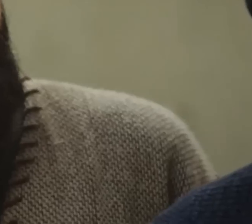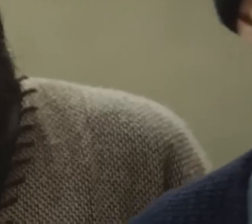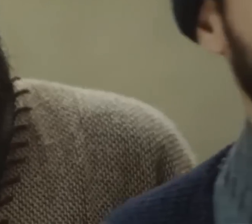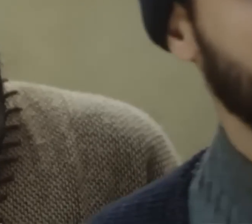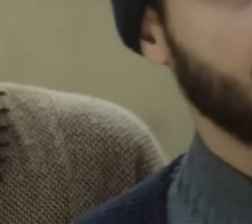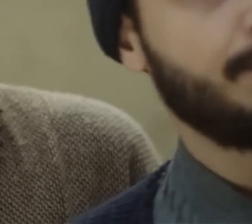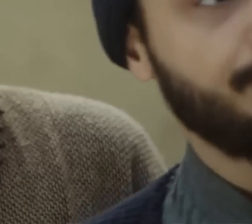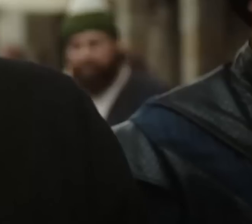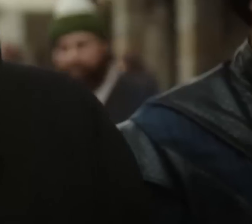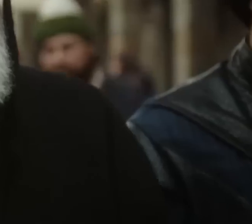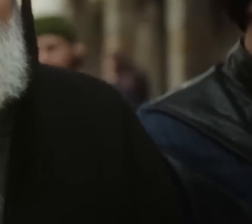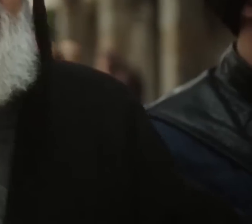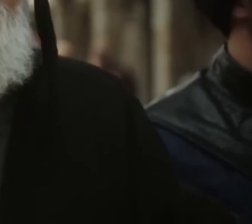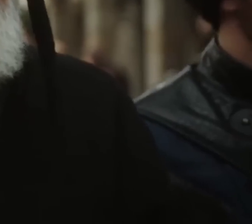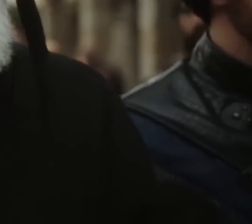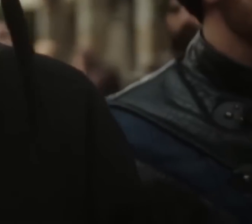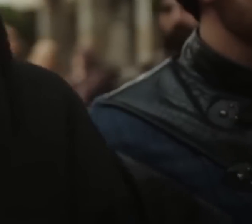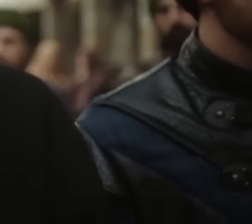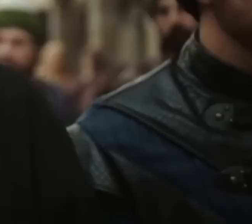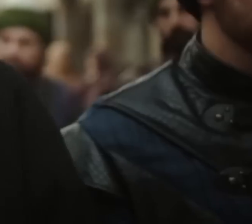(Anlaşılmayan kalabalık sesleri)